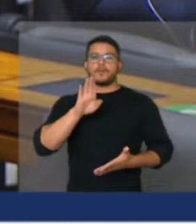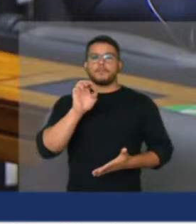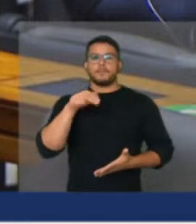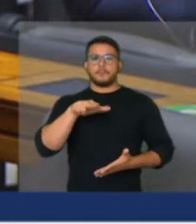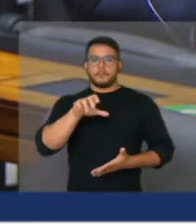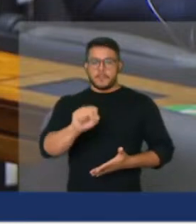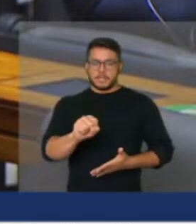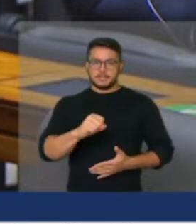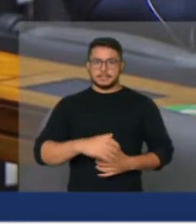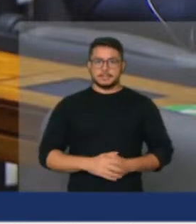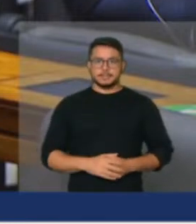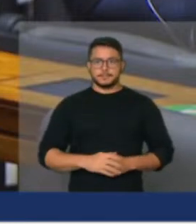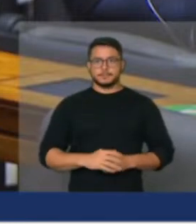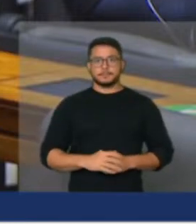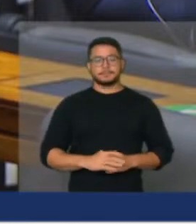ATIVIDADE, PODENDO ESTAR VOTANDO PROJETOS IMPORTANTES